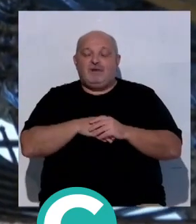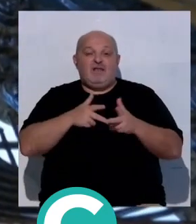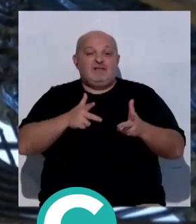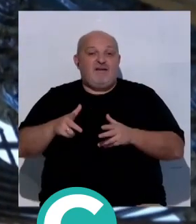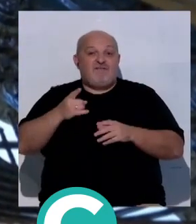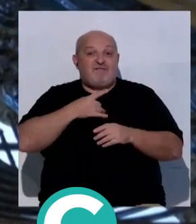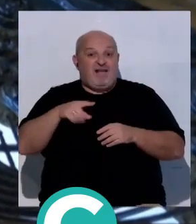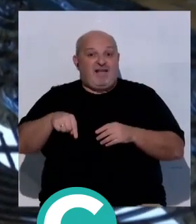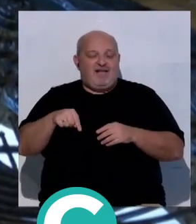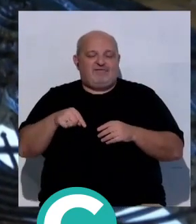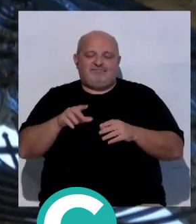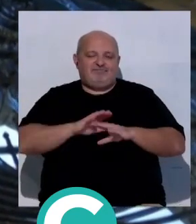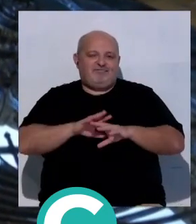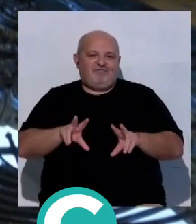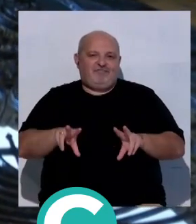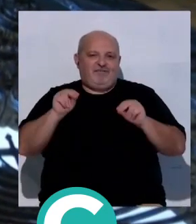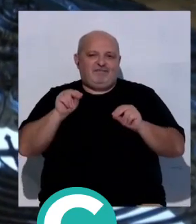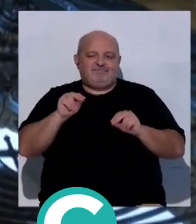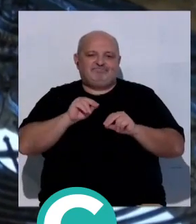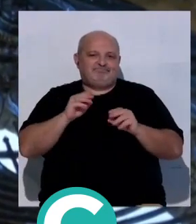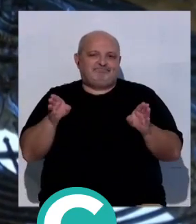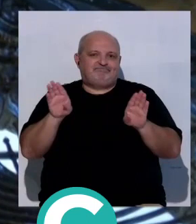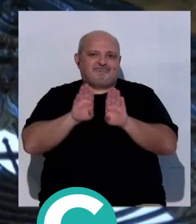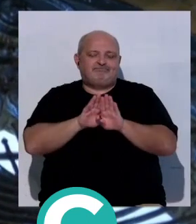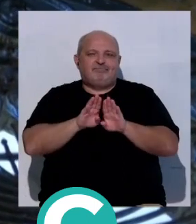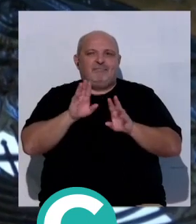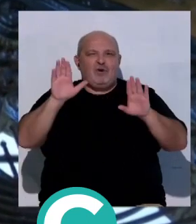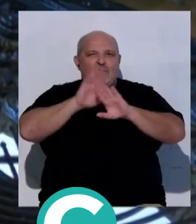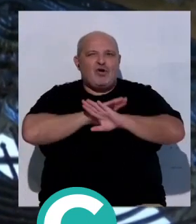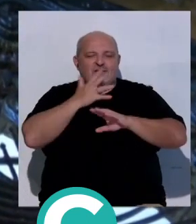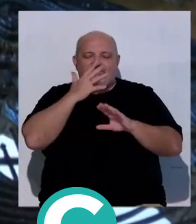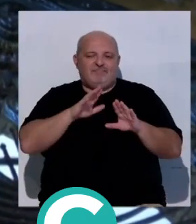de la huella ya no habrán pasar a más gaditanos ya no habrá más noches de carnaval que acaben en